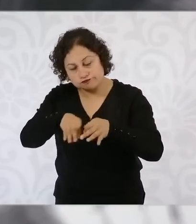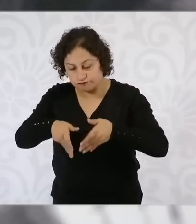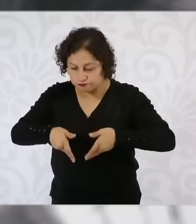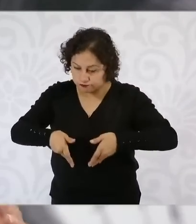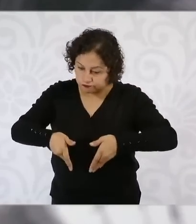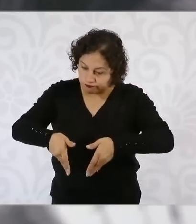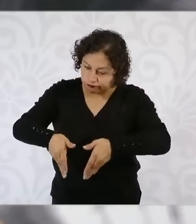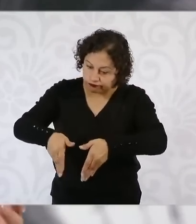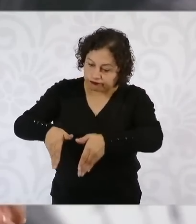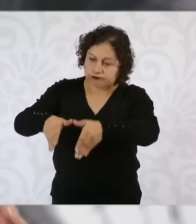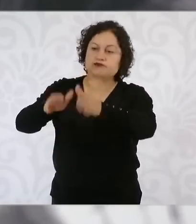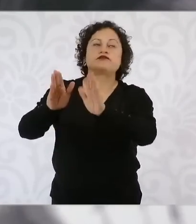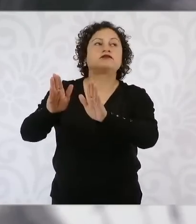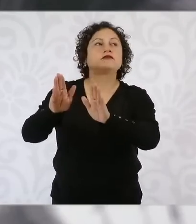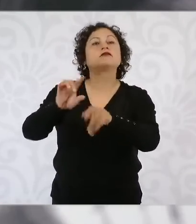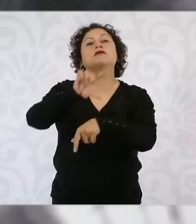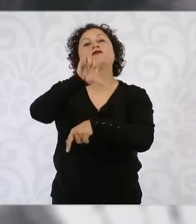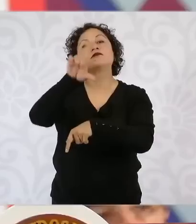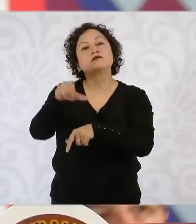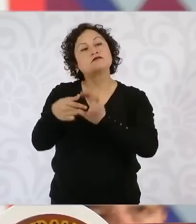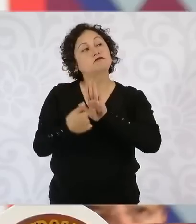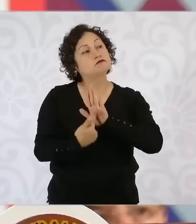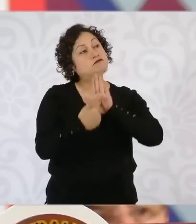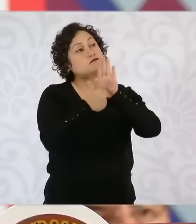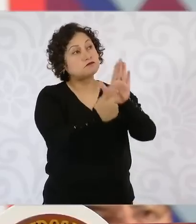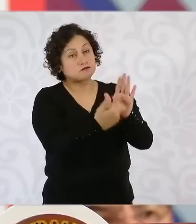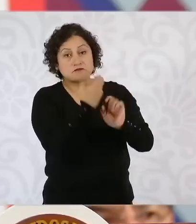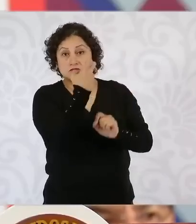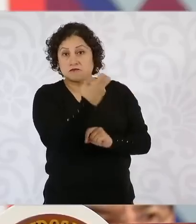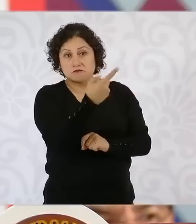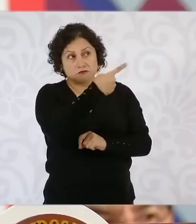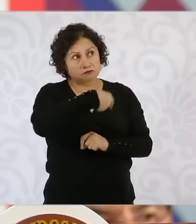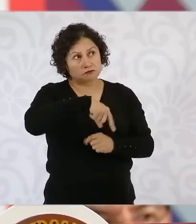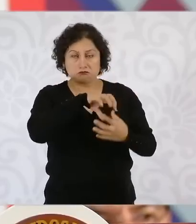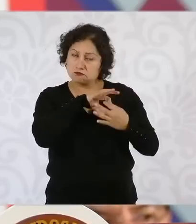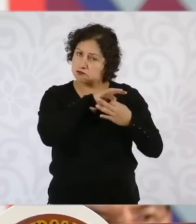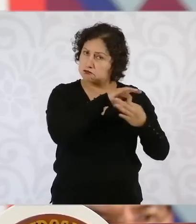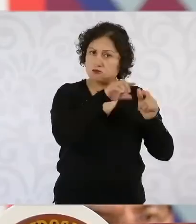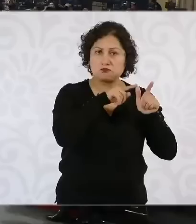y en ese marco pues seguir fortaleciendo nuestro desarrollo Muchas gracias presidente